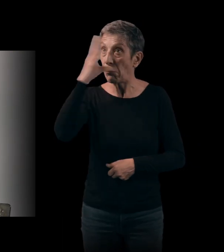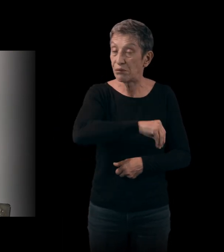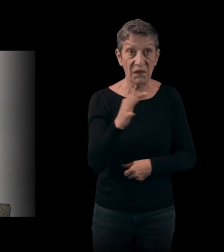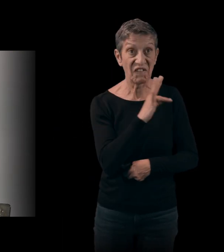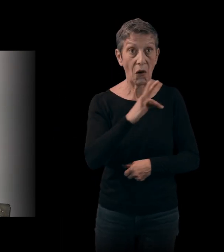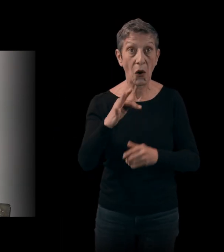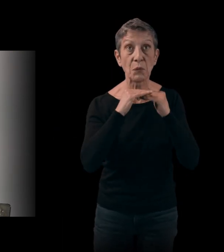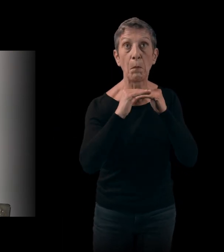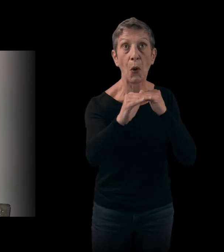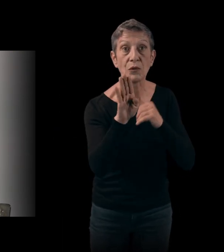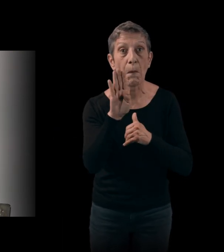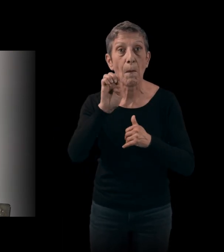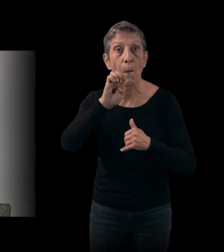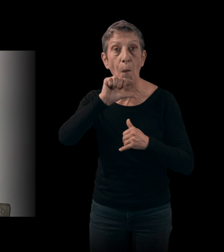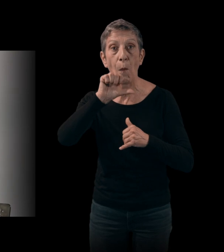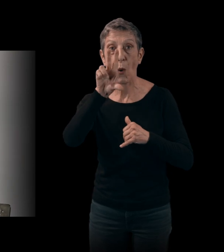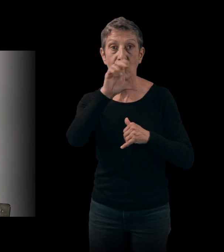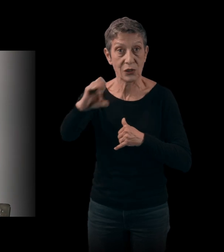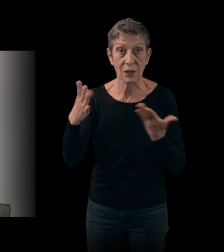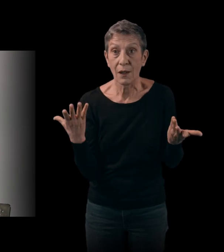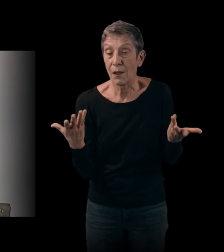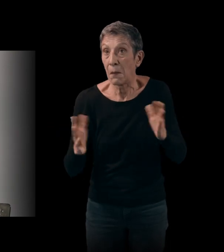j'ai grandi très loin de son pays.